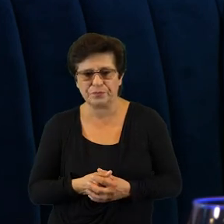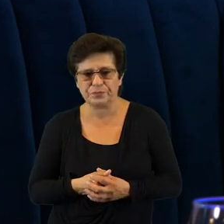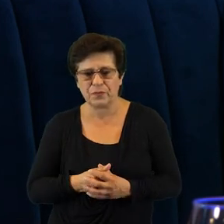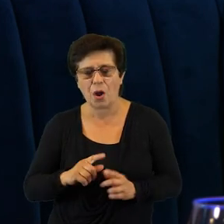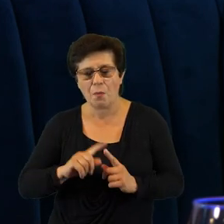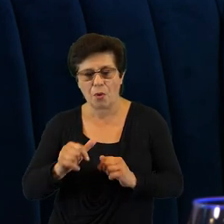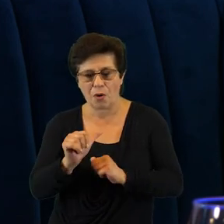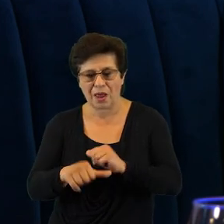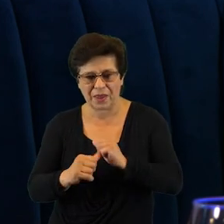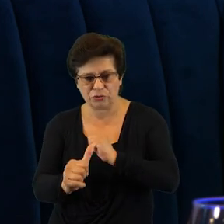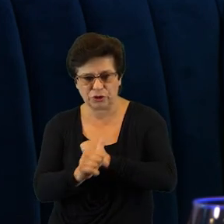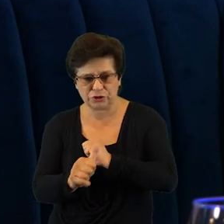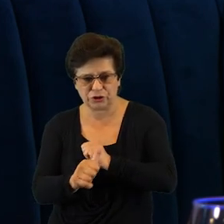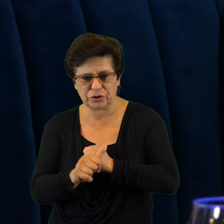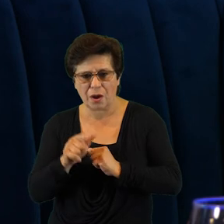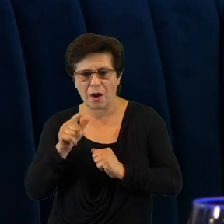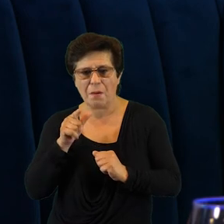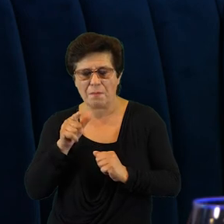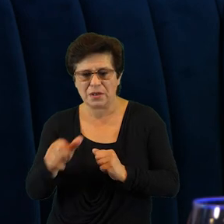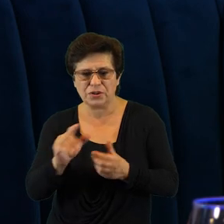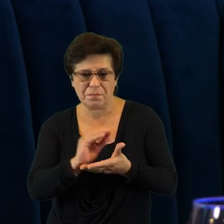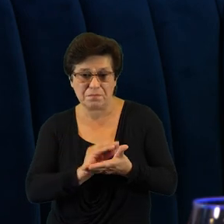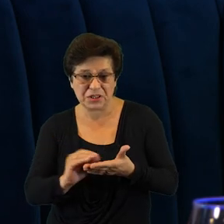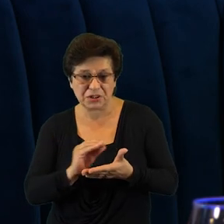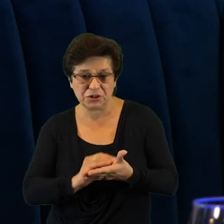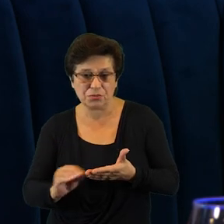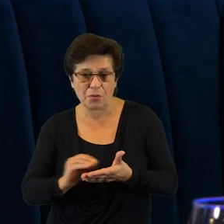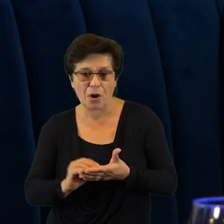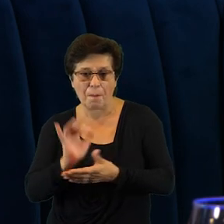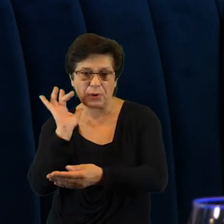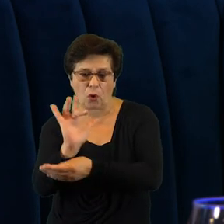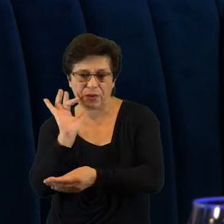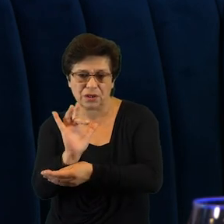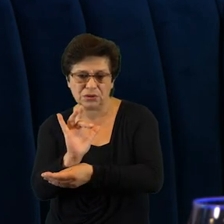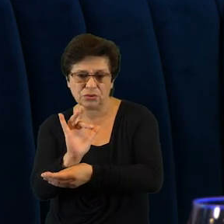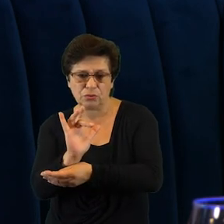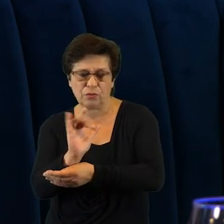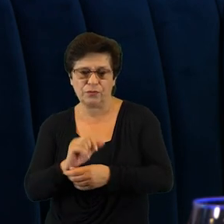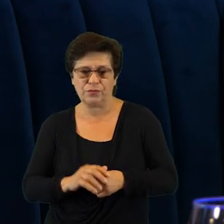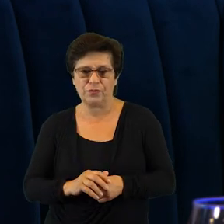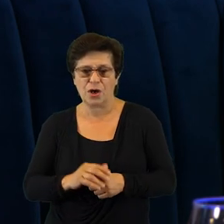Tak, autorem pisma - protestu, szalenie ważnego, "Listu 34"